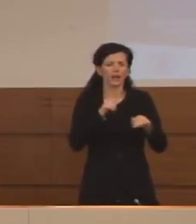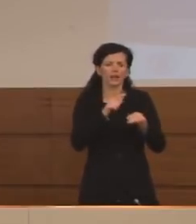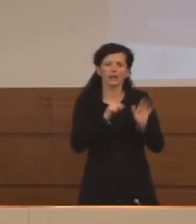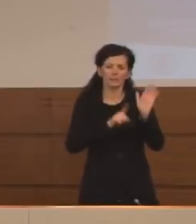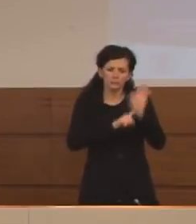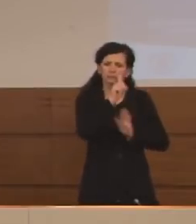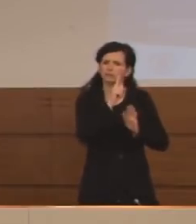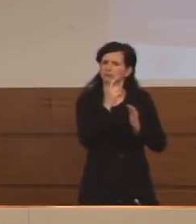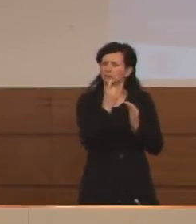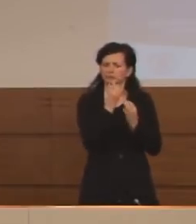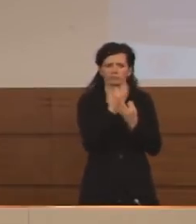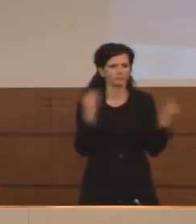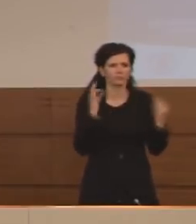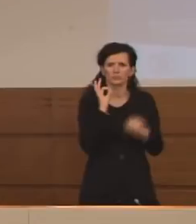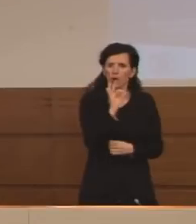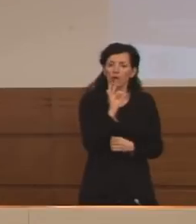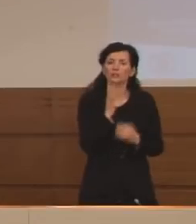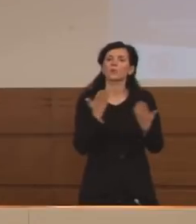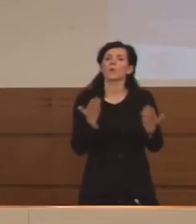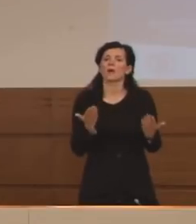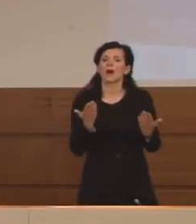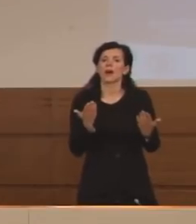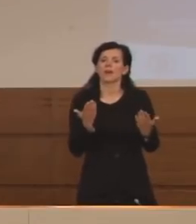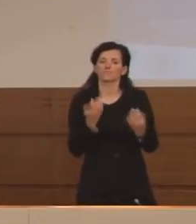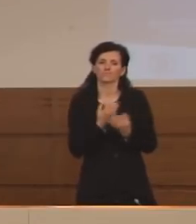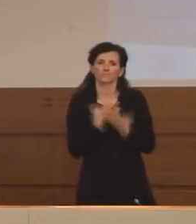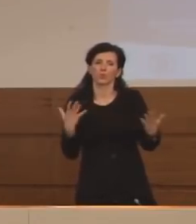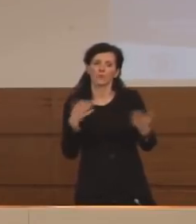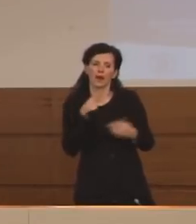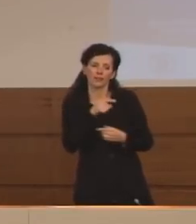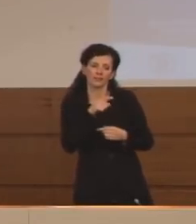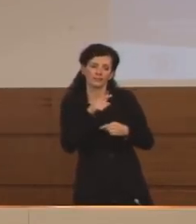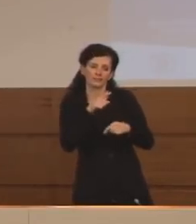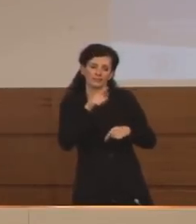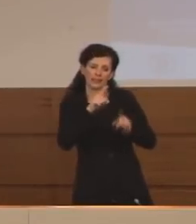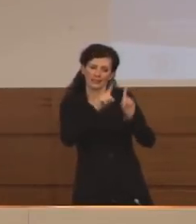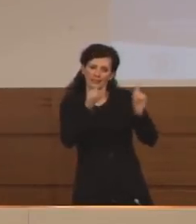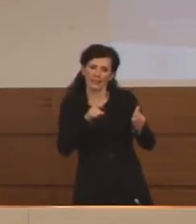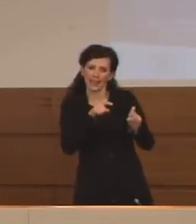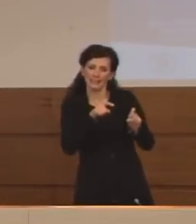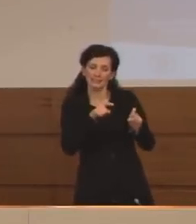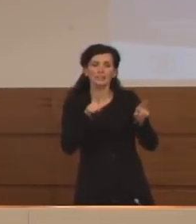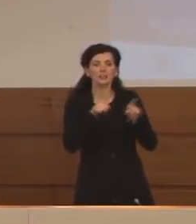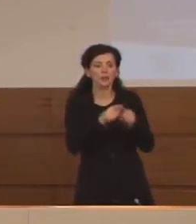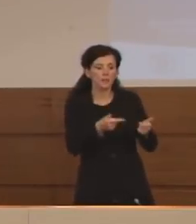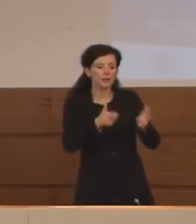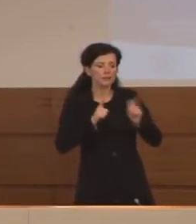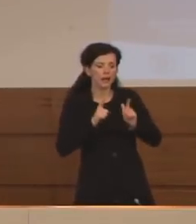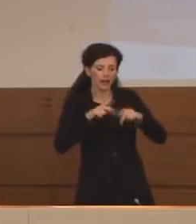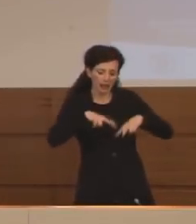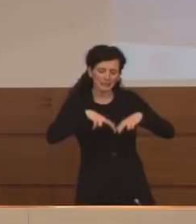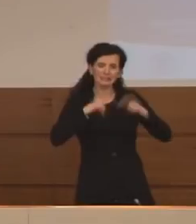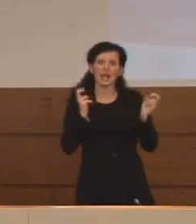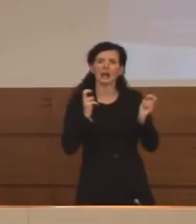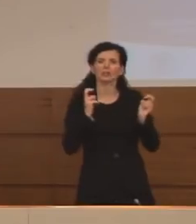Però naturalmente, ecco, non servono a fare una diagnosi di infezione in atto.